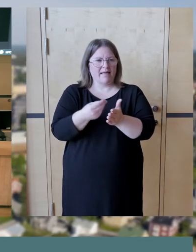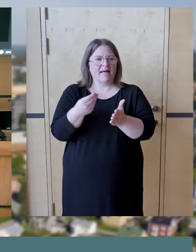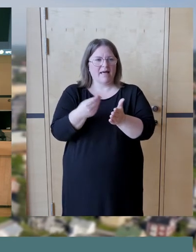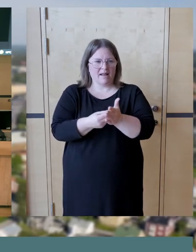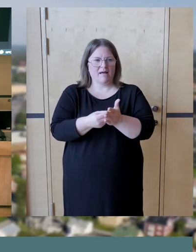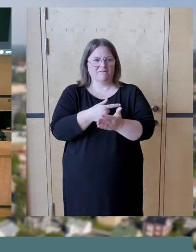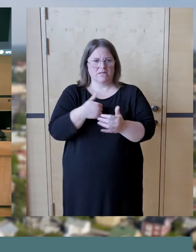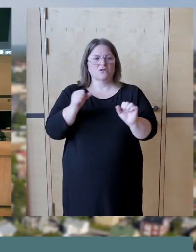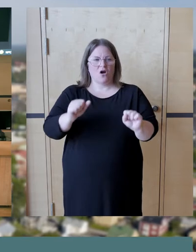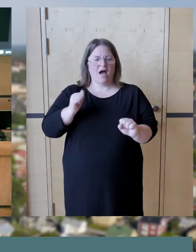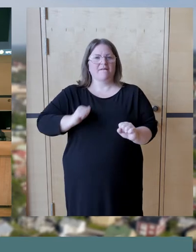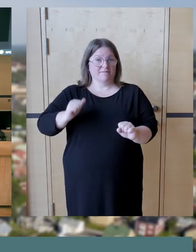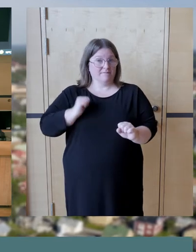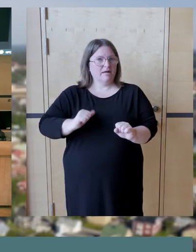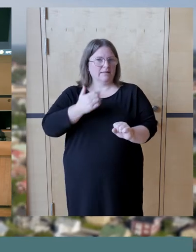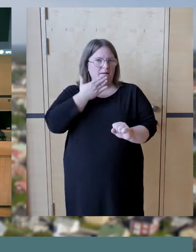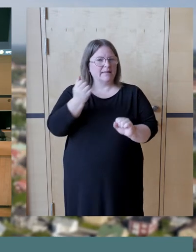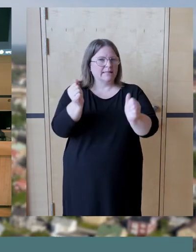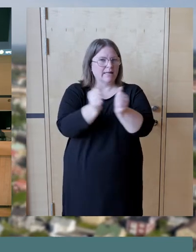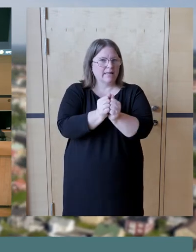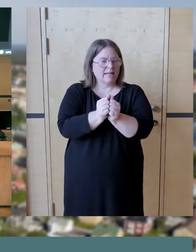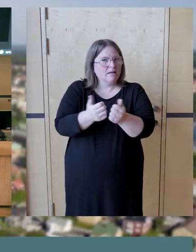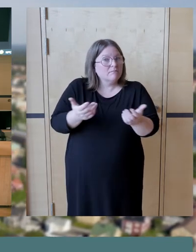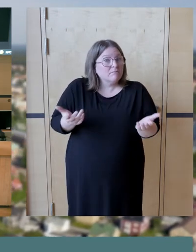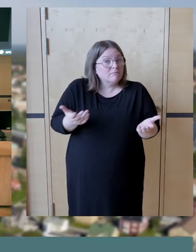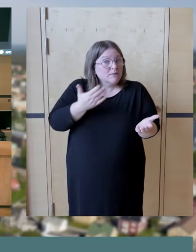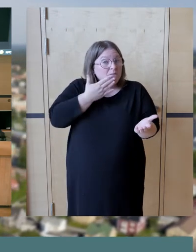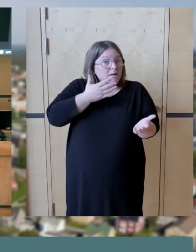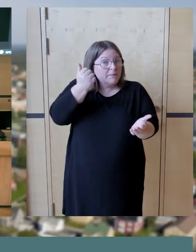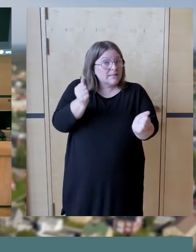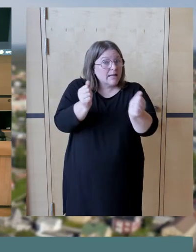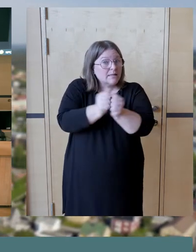Men det bästa sättet att slåss bygga 60 platser